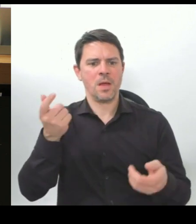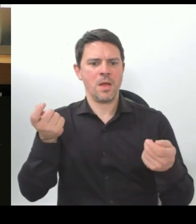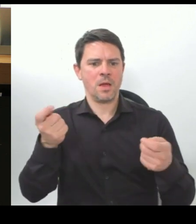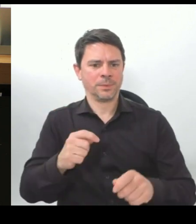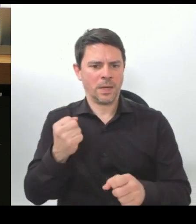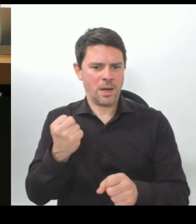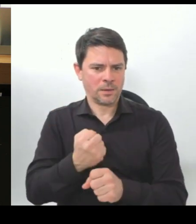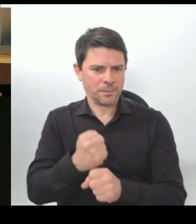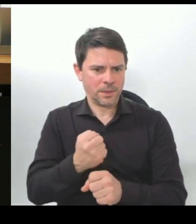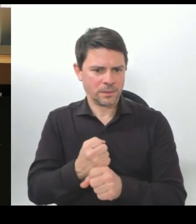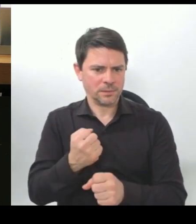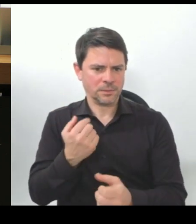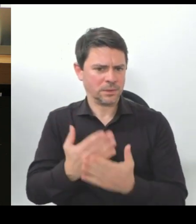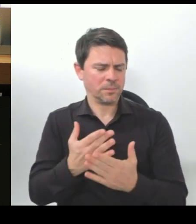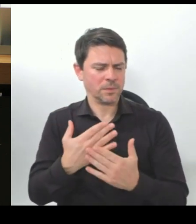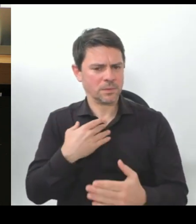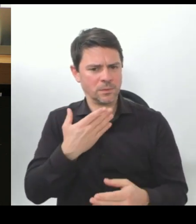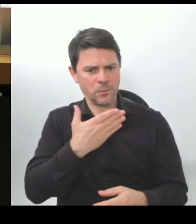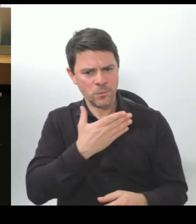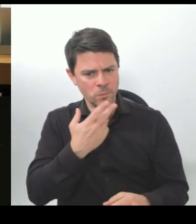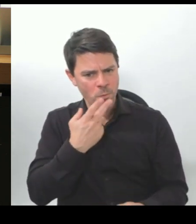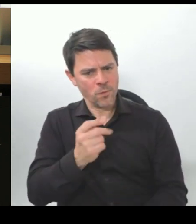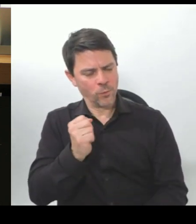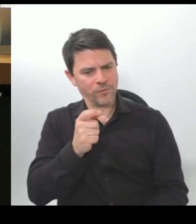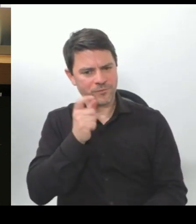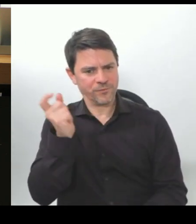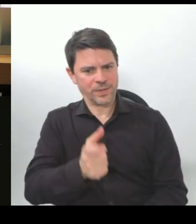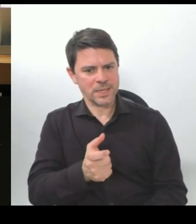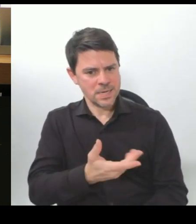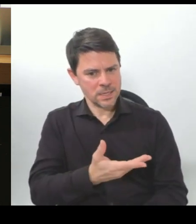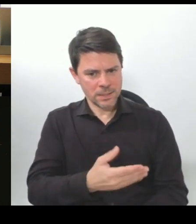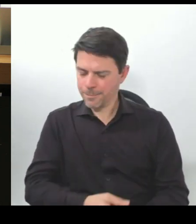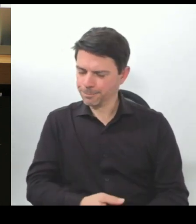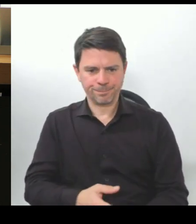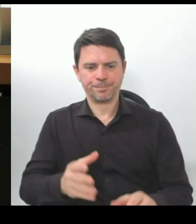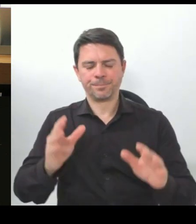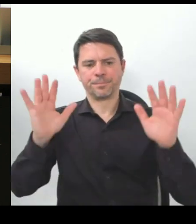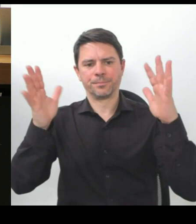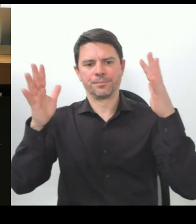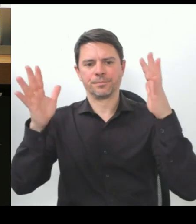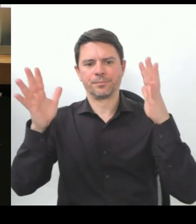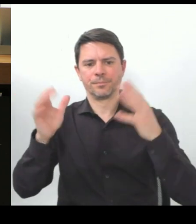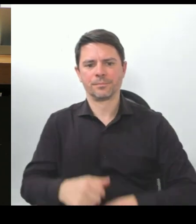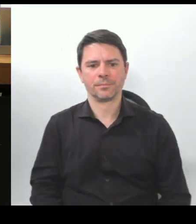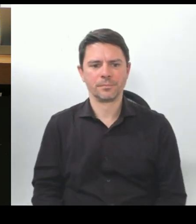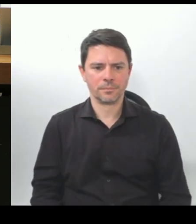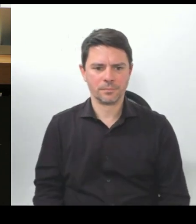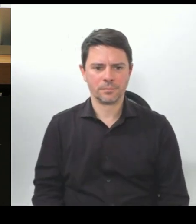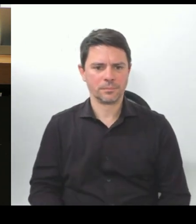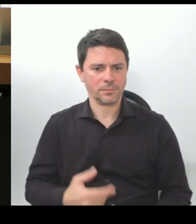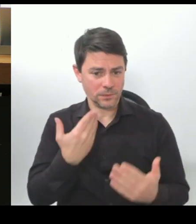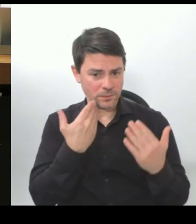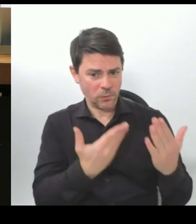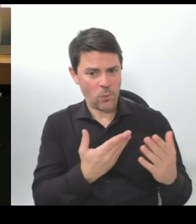Dann ist es auch noch unprofessionell, wenn Sie schreien "die Besoldung auf mindestens anzuheben".